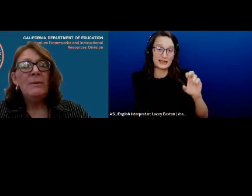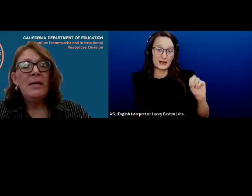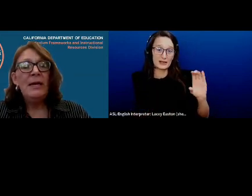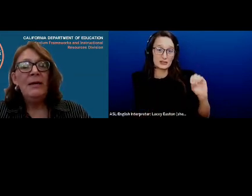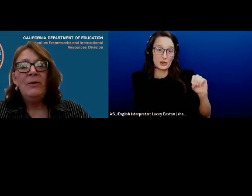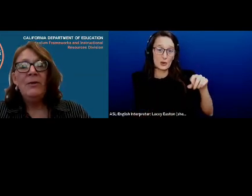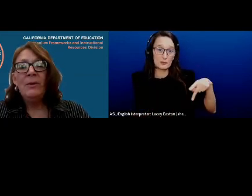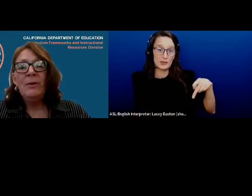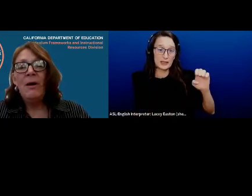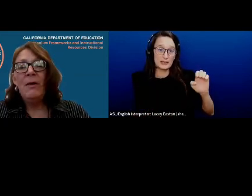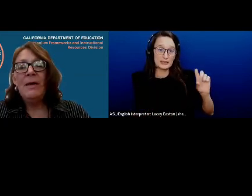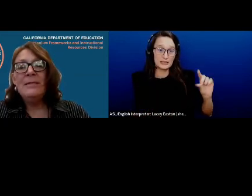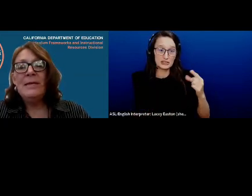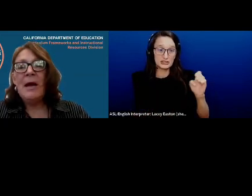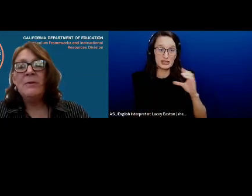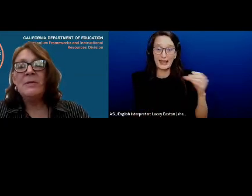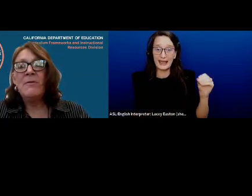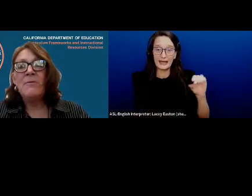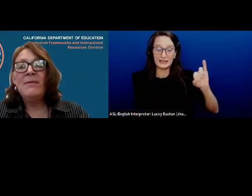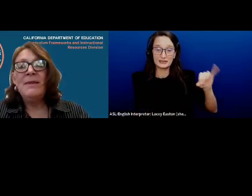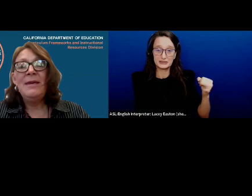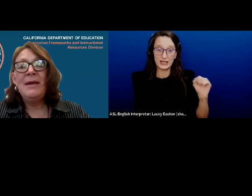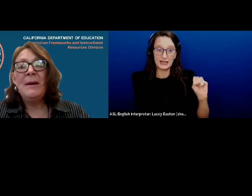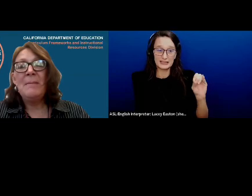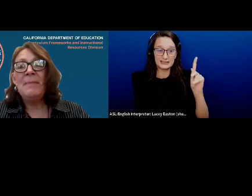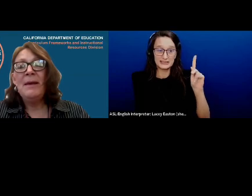Les explicarán todos los detalles de lo que la